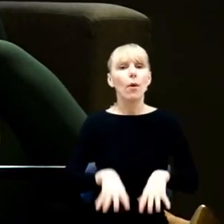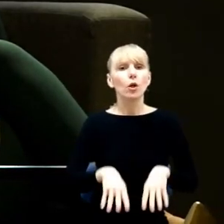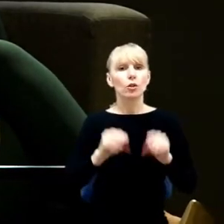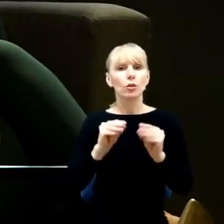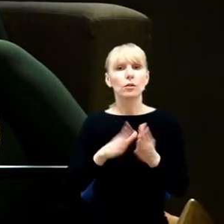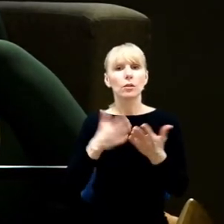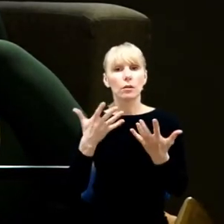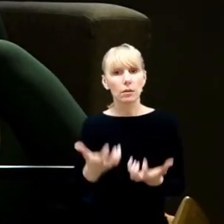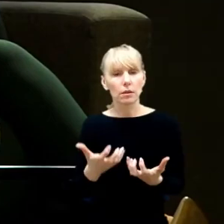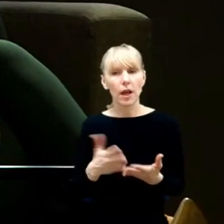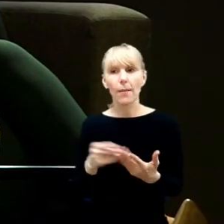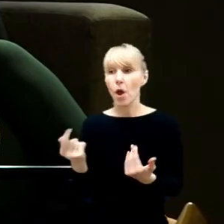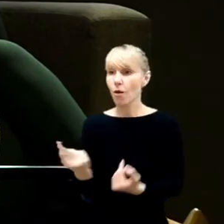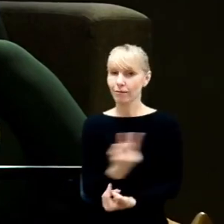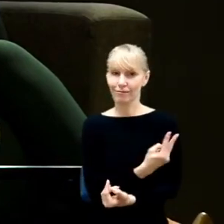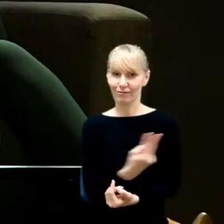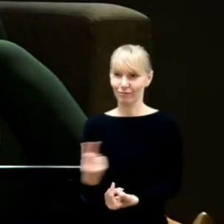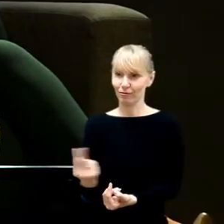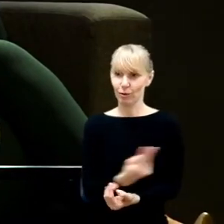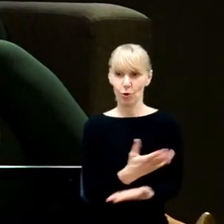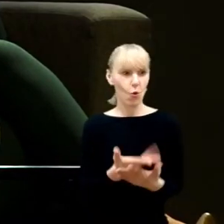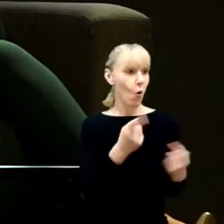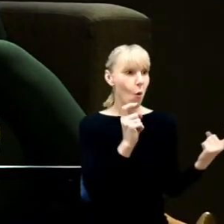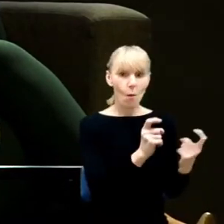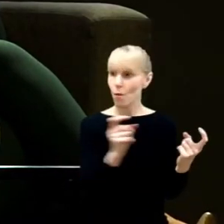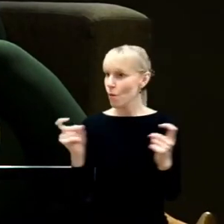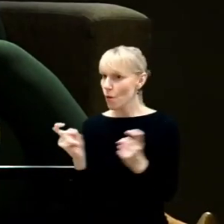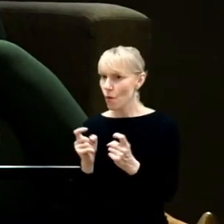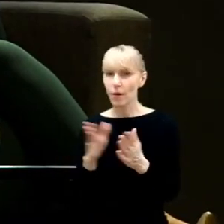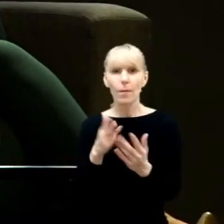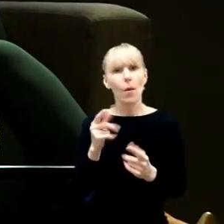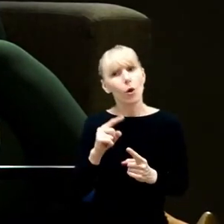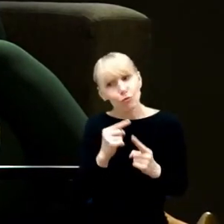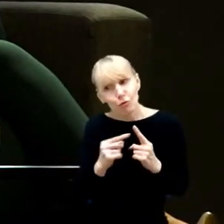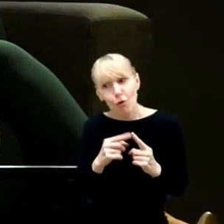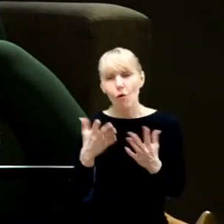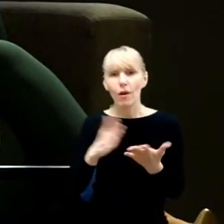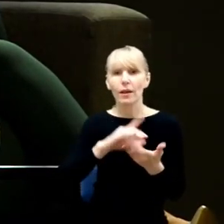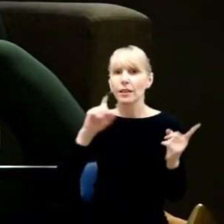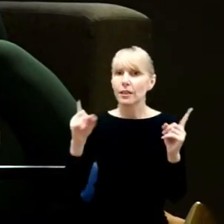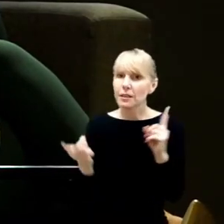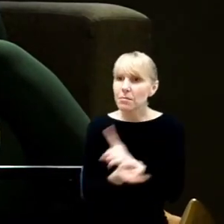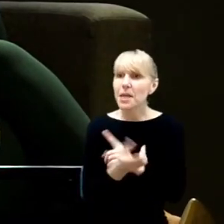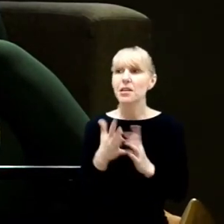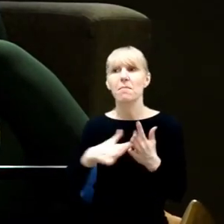z naszymi sąsiadami, bo nieco im zmienimy aranżację przestrzeni, to te kwestie instalacyjne